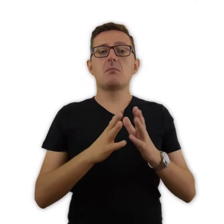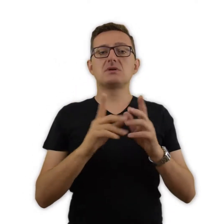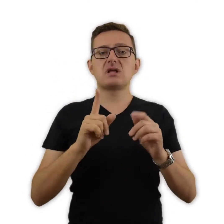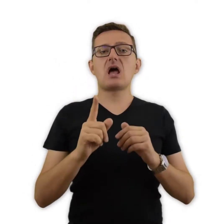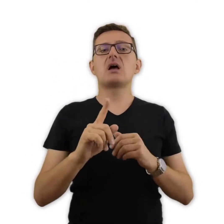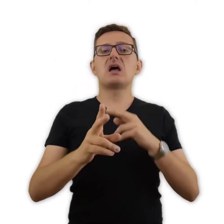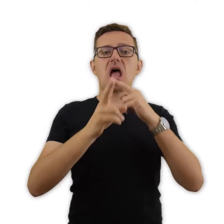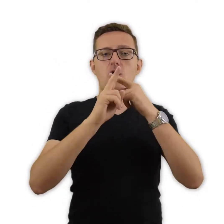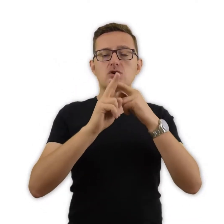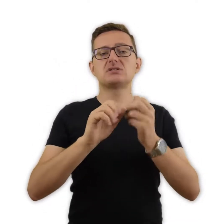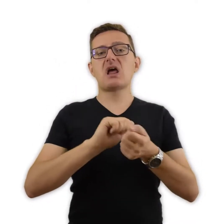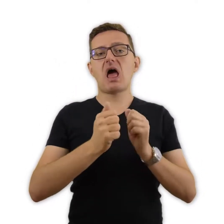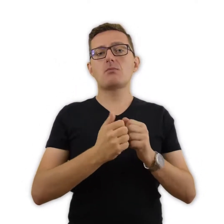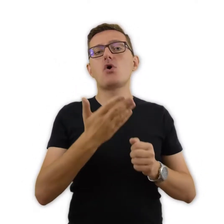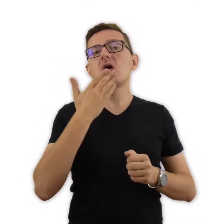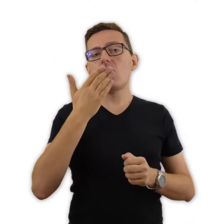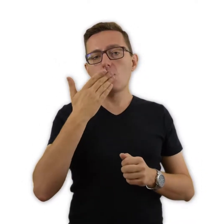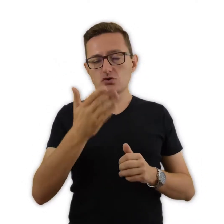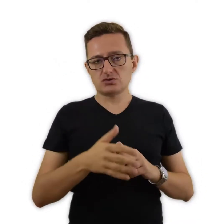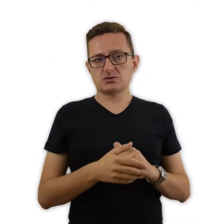(znak migowy) albo (znak migowy)